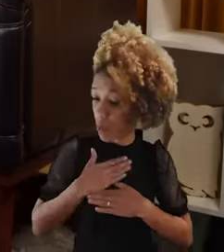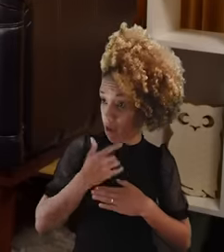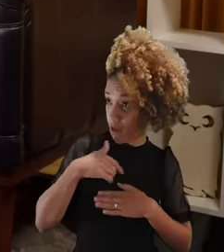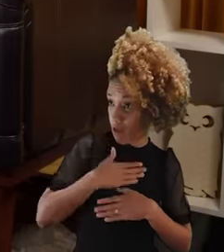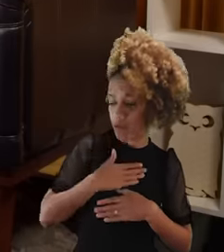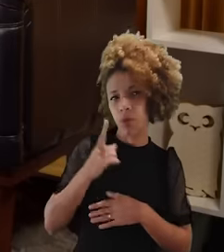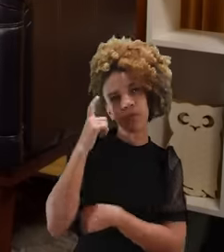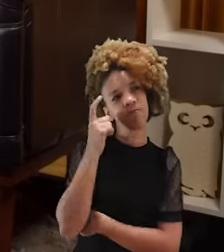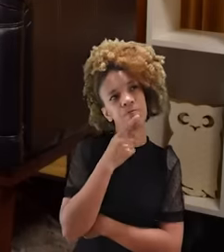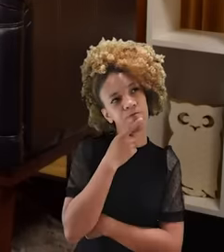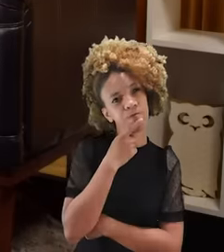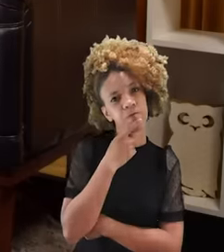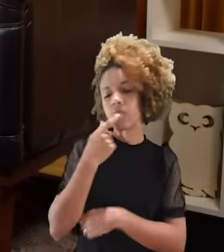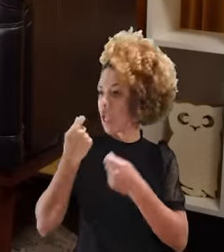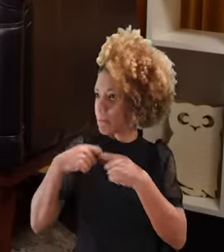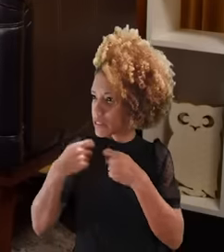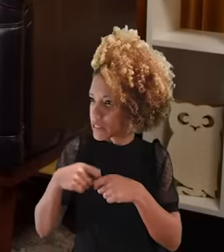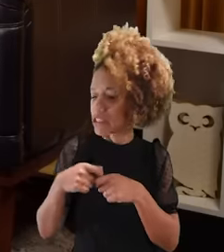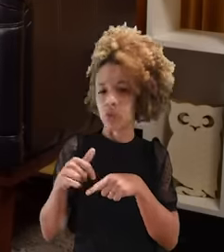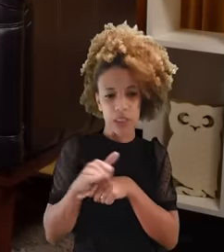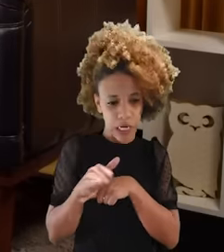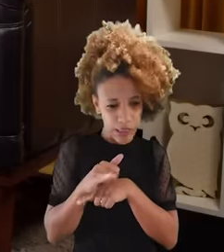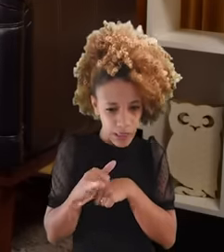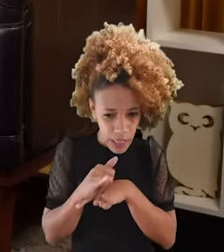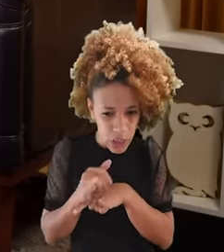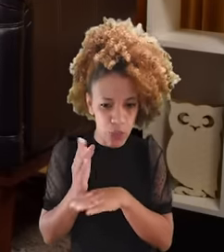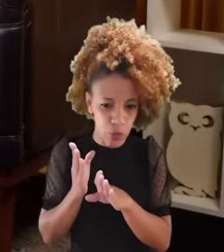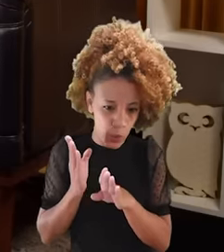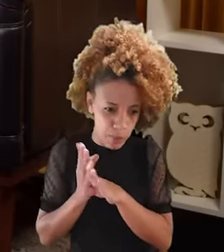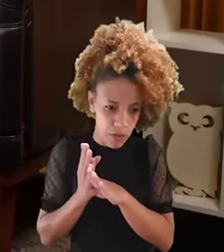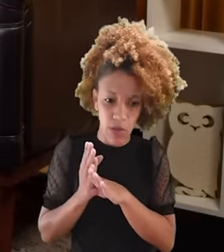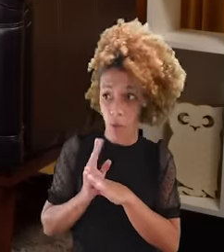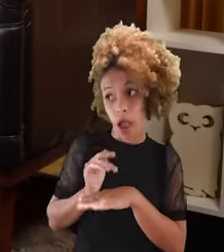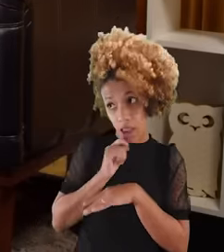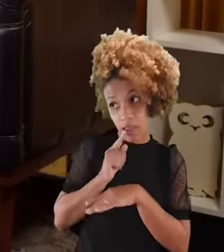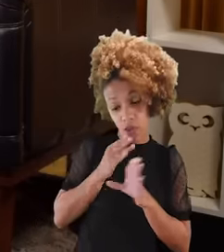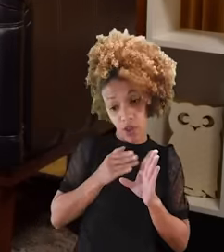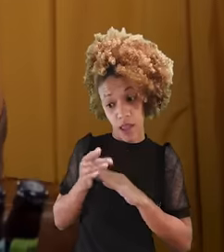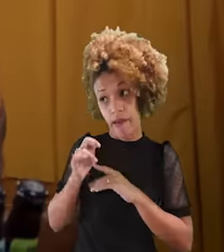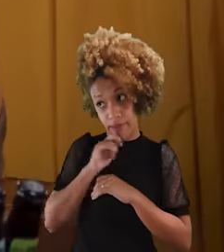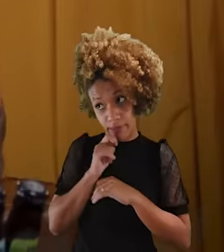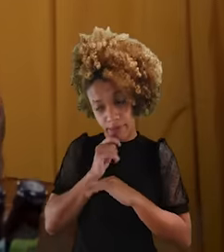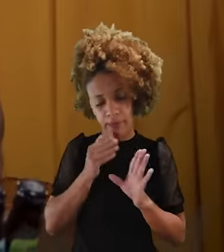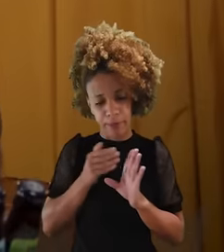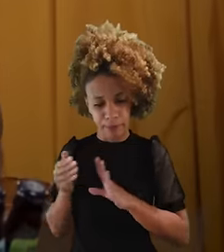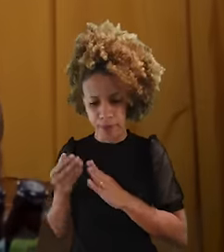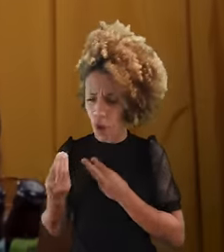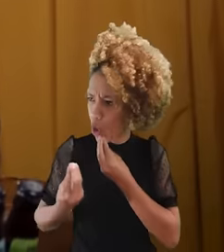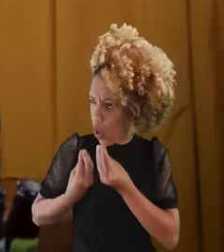fico assim eu preciso encontrar uma maneira ainda e eu tô nesse momento ainda como que eu que eu que